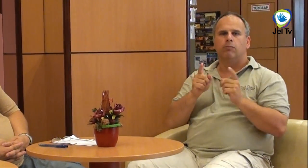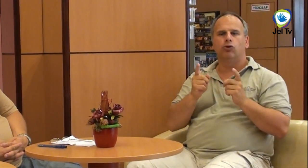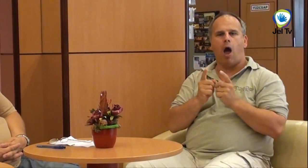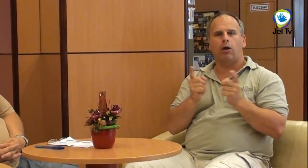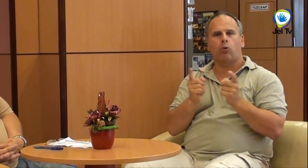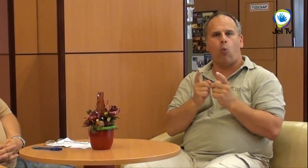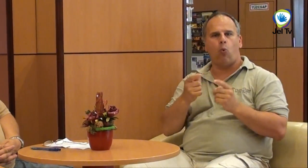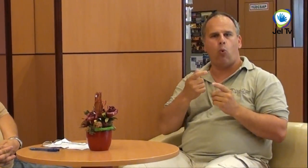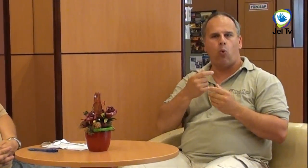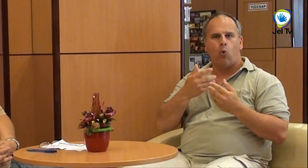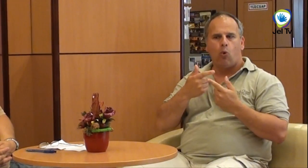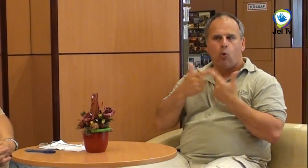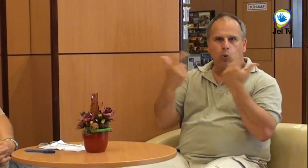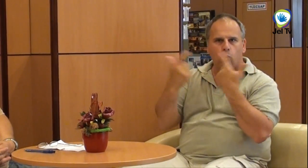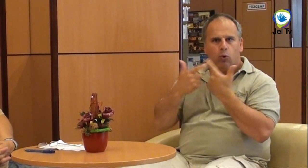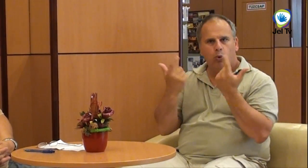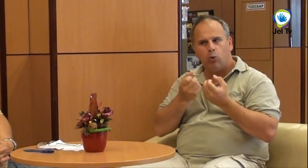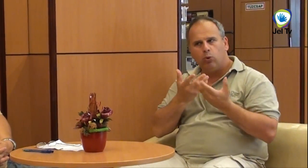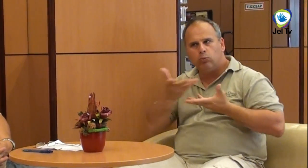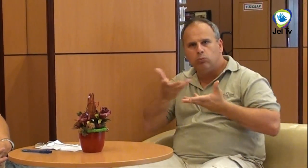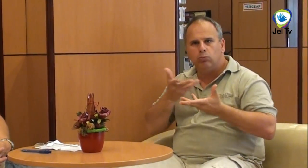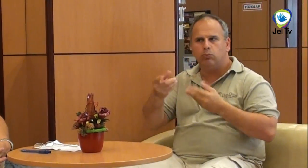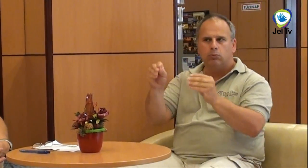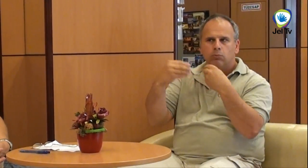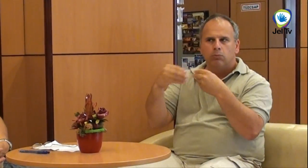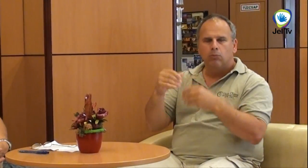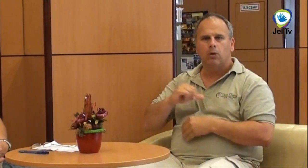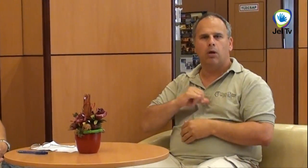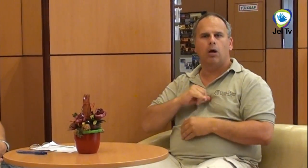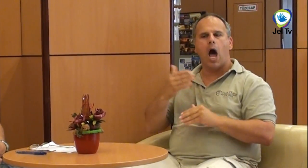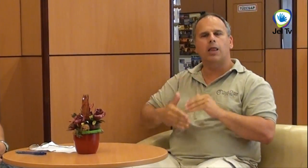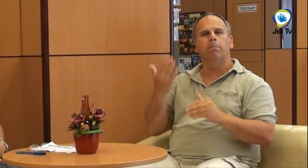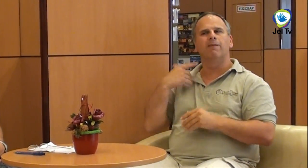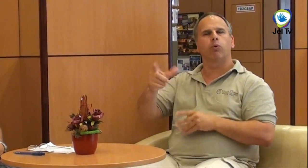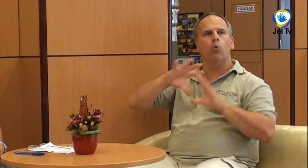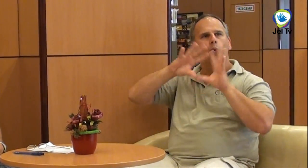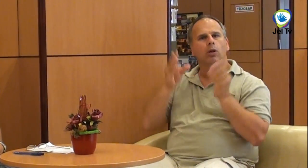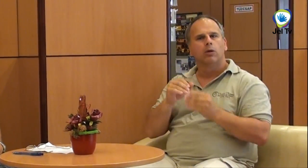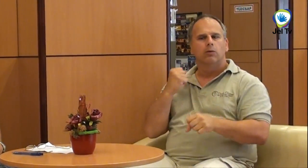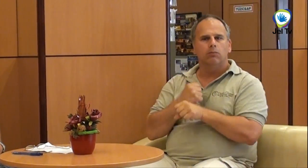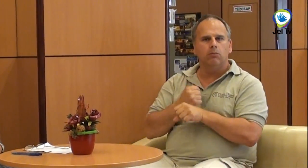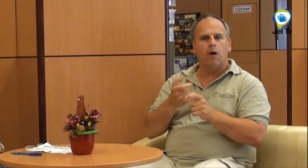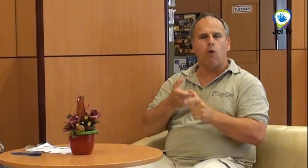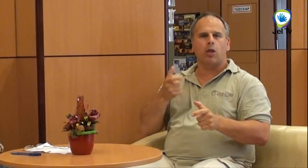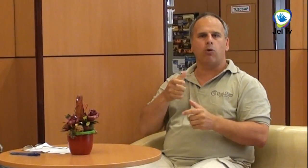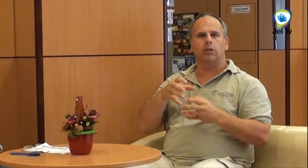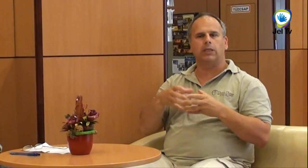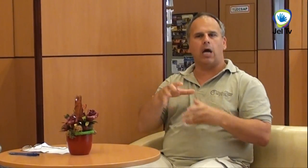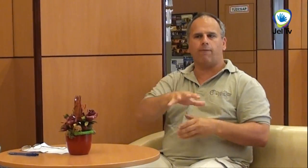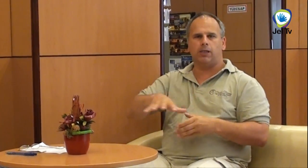Ezért ültek le tárgyalni, sajtótájékoztatót indítottak. Beszámoltak arról, hogy mi történt eddig, mit tettek a fogyatékos szervezetek.